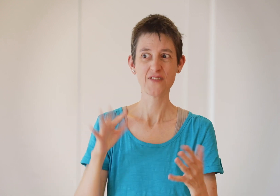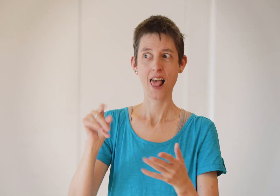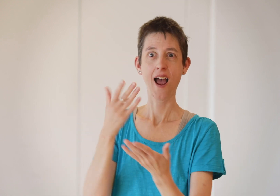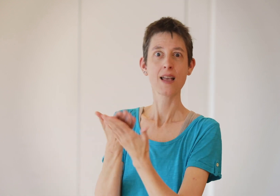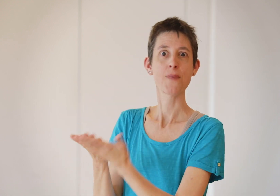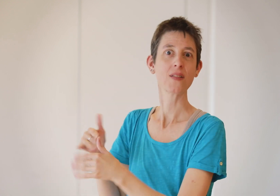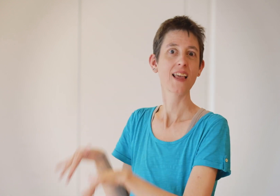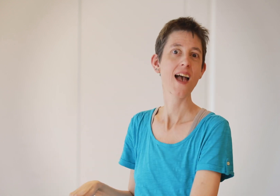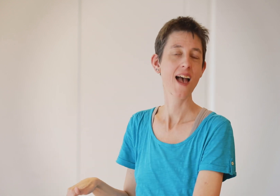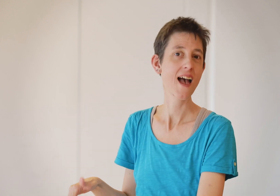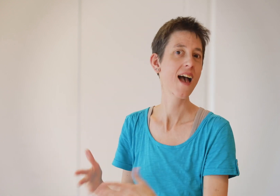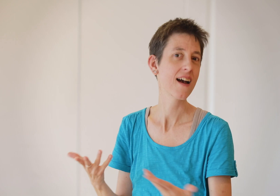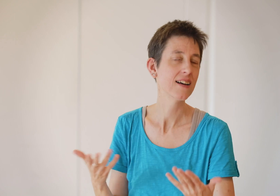Denn es gibt viele Angebote.